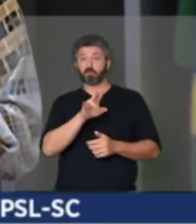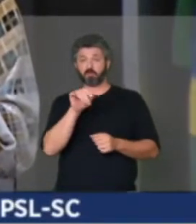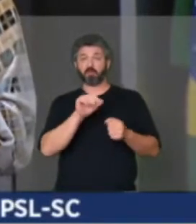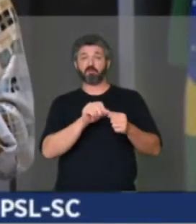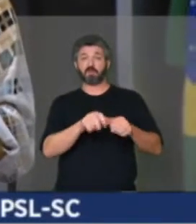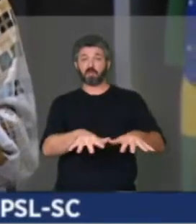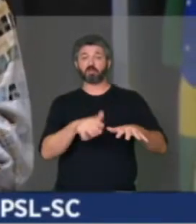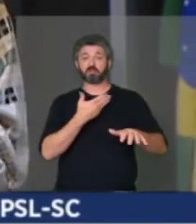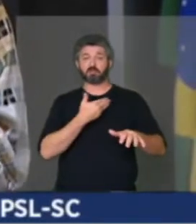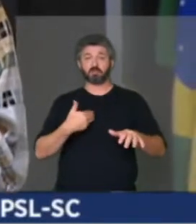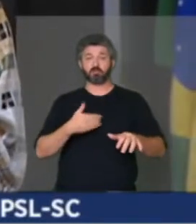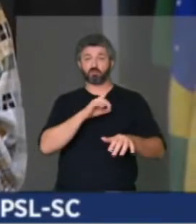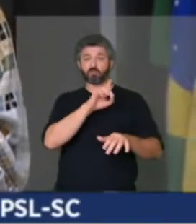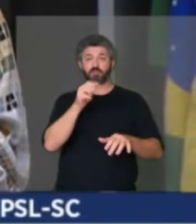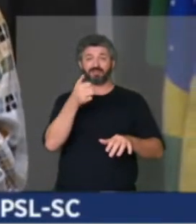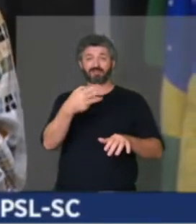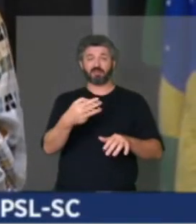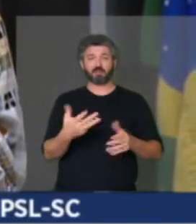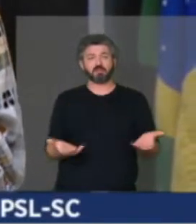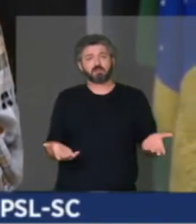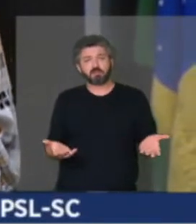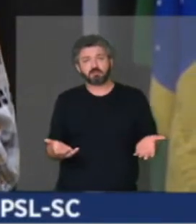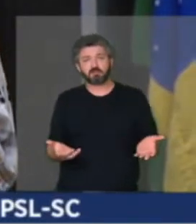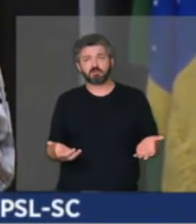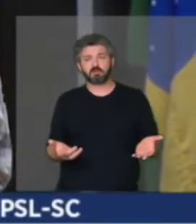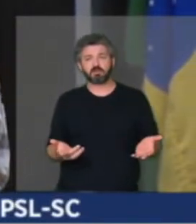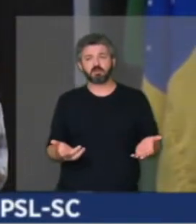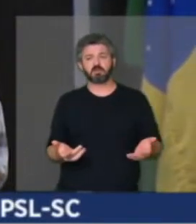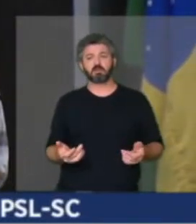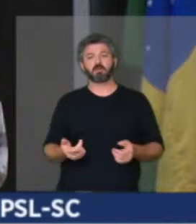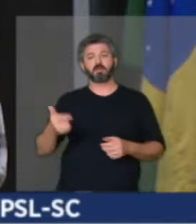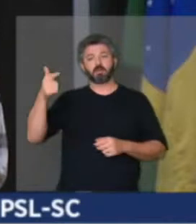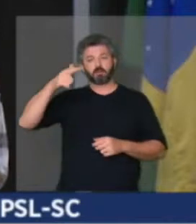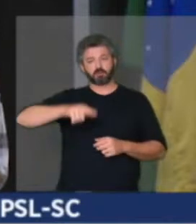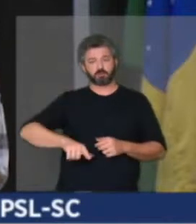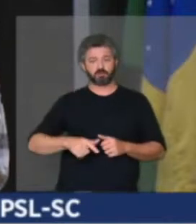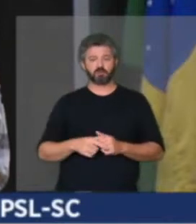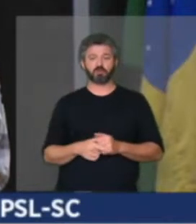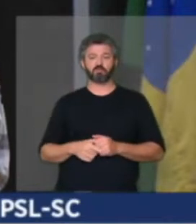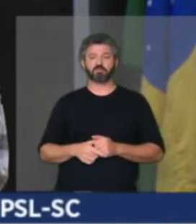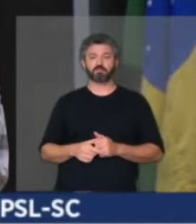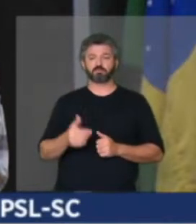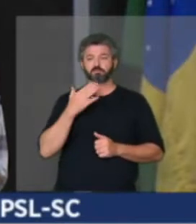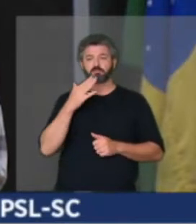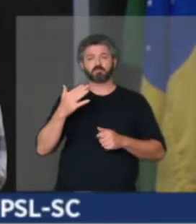PÚBLICA NO DIA 3/11. POR ISSO SENHOR PRESIDENTE, NÓS REITERAMOS A DESNECESSIDADE DE CHAMAR O MINISTRO PORQUE ISSO NADA MAIS É DO QUE UM FACTÓIDE. A QUESTÃO DO